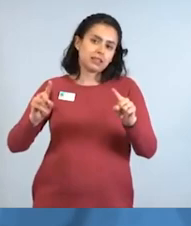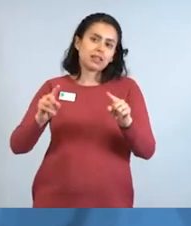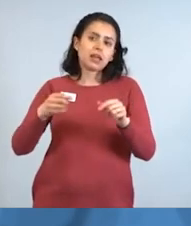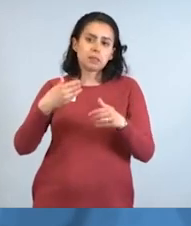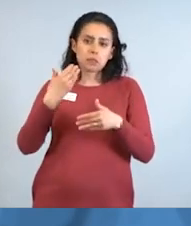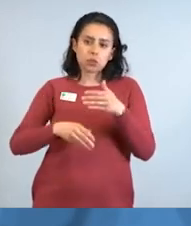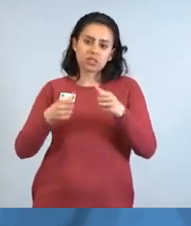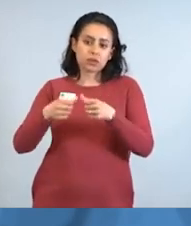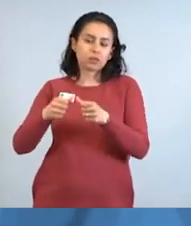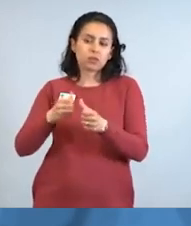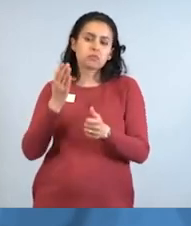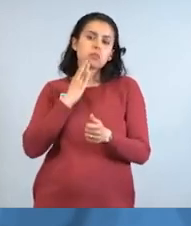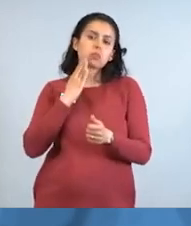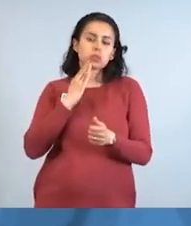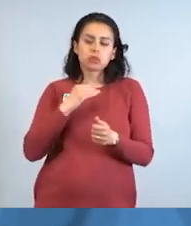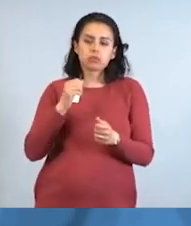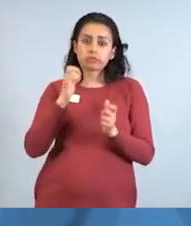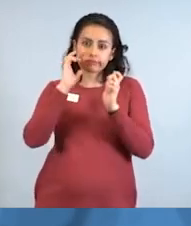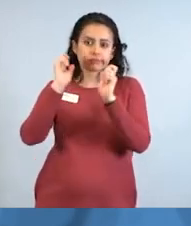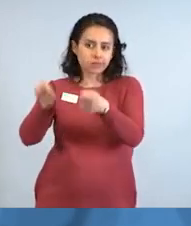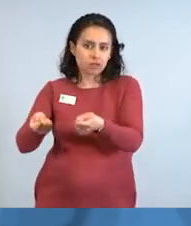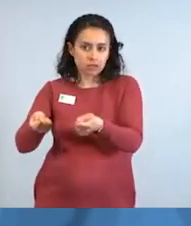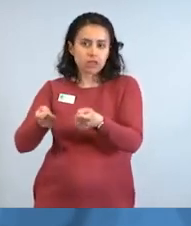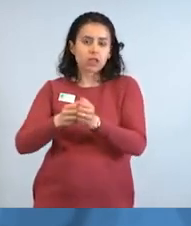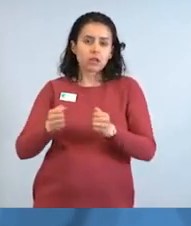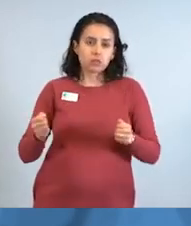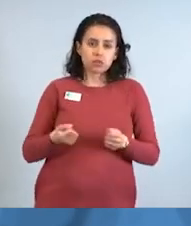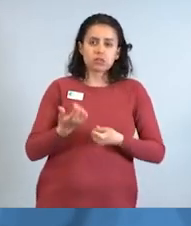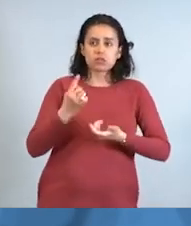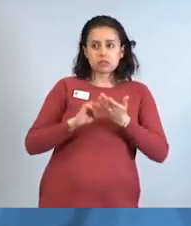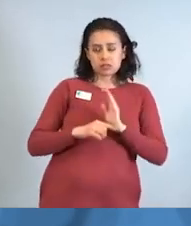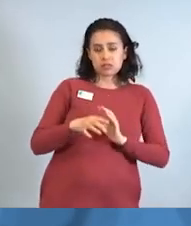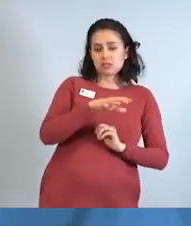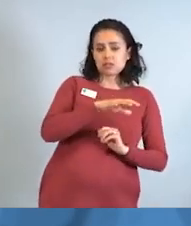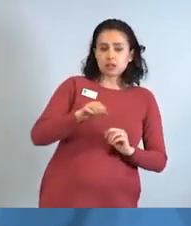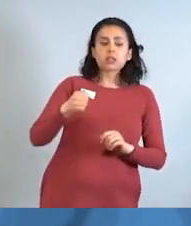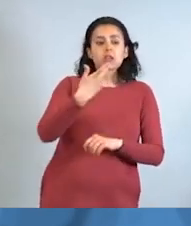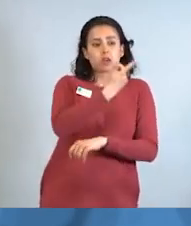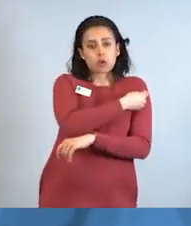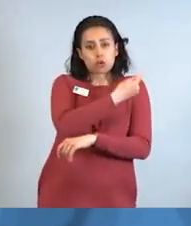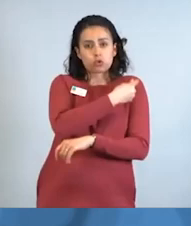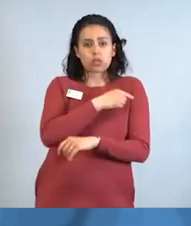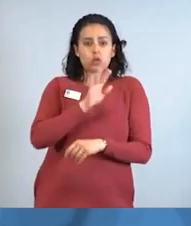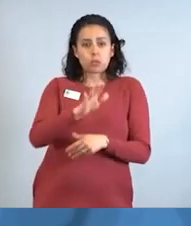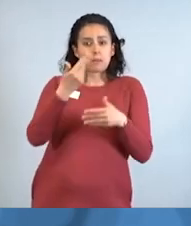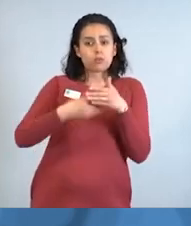Näiden kaikkien rokotteiden myyntiluvissa tuli hieman yllätyksenä se,